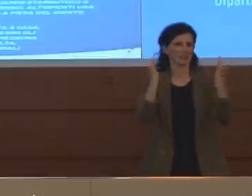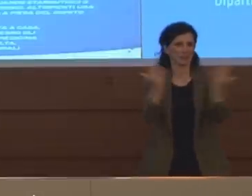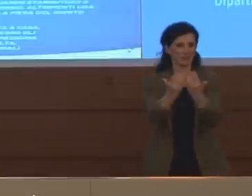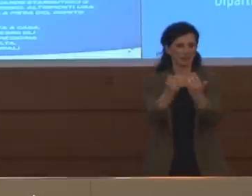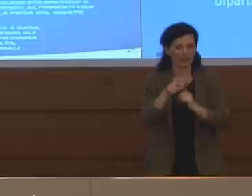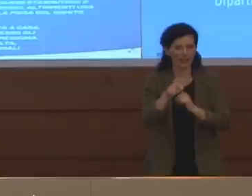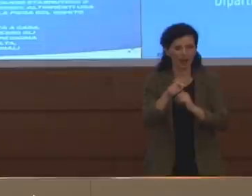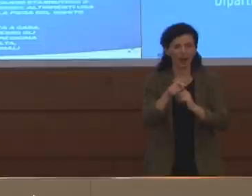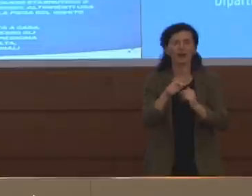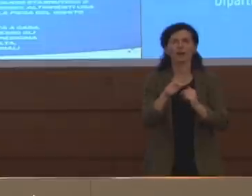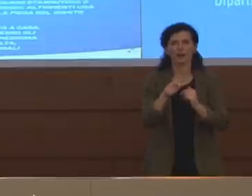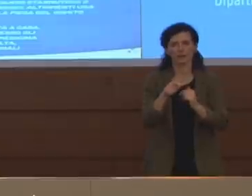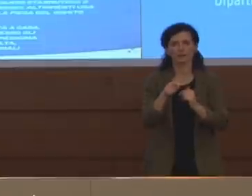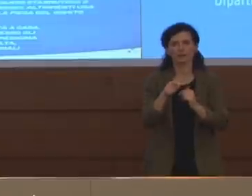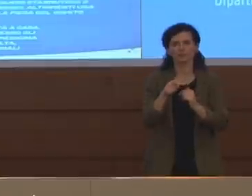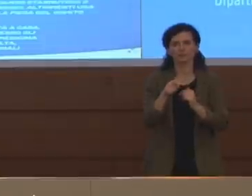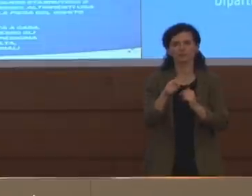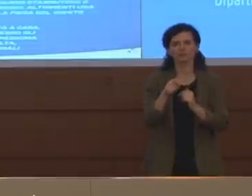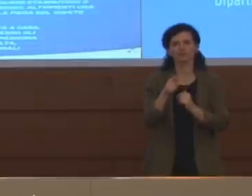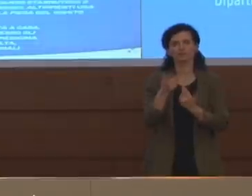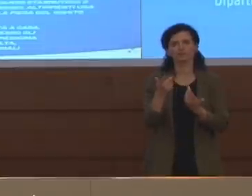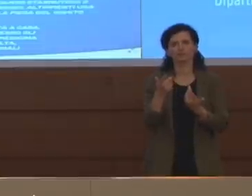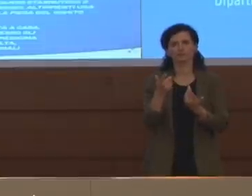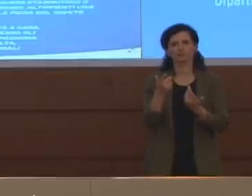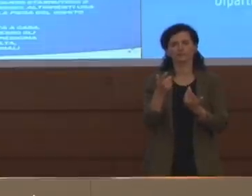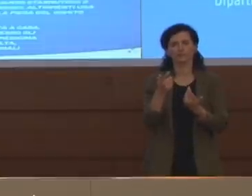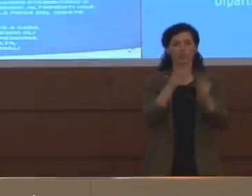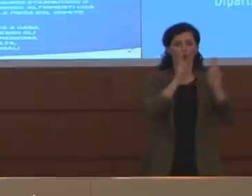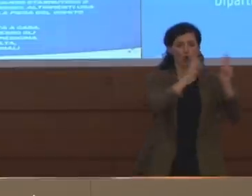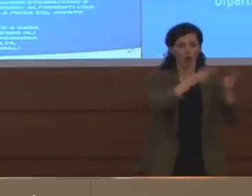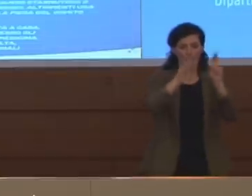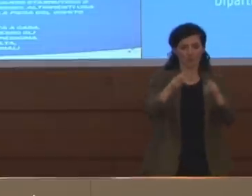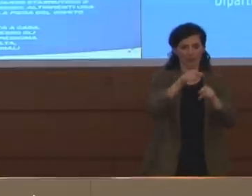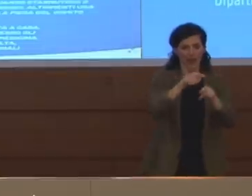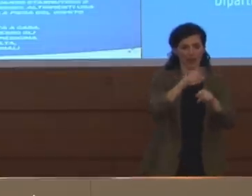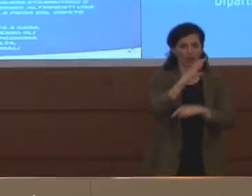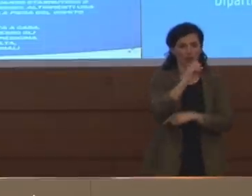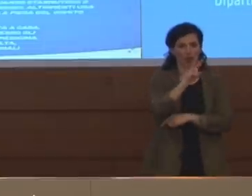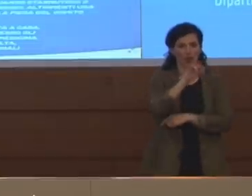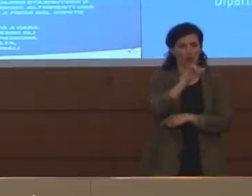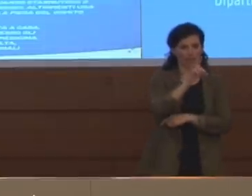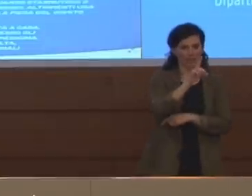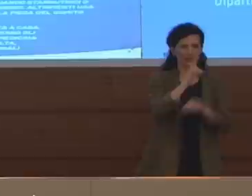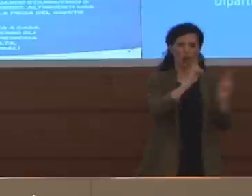l'idea anche di associare agli ospedali covid-hospital, delle strutture